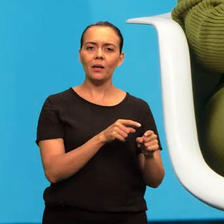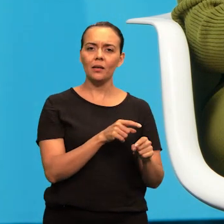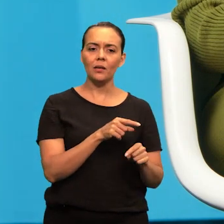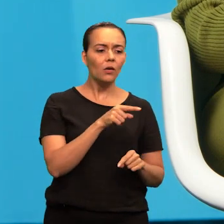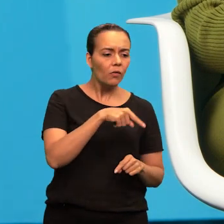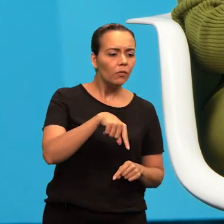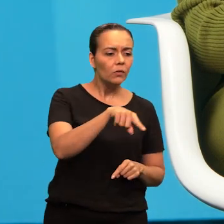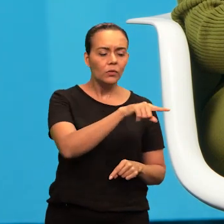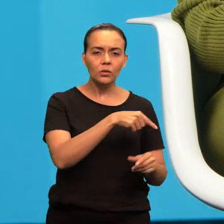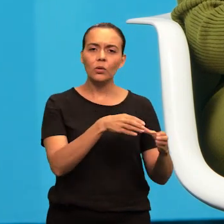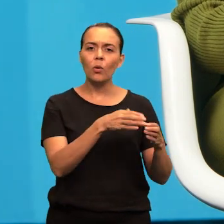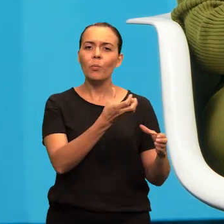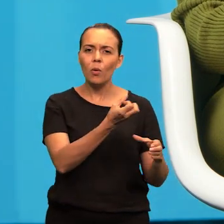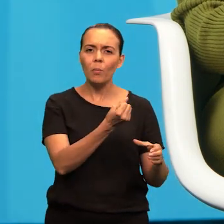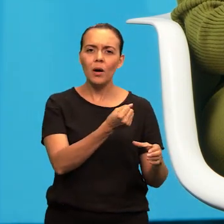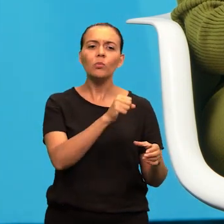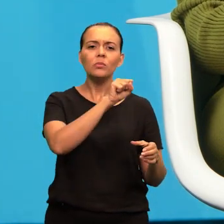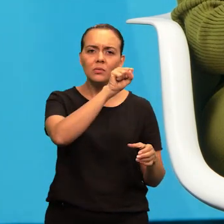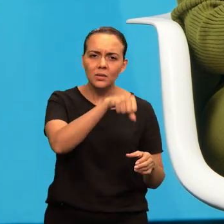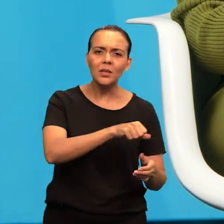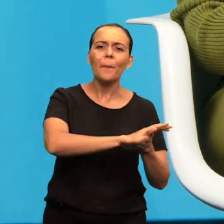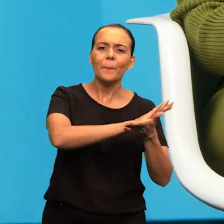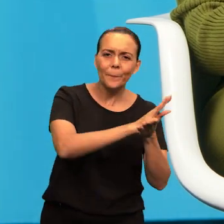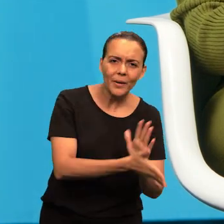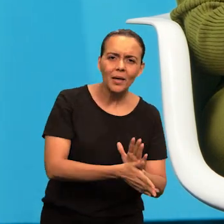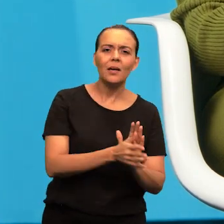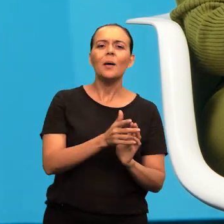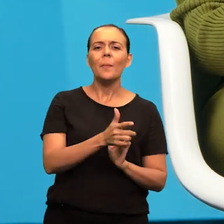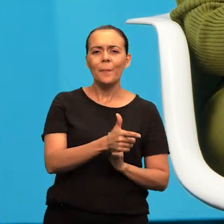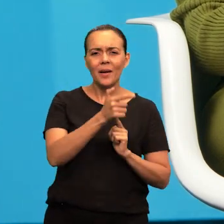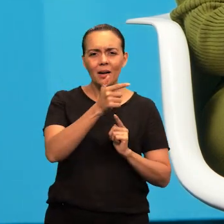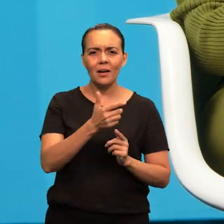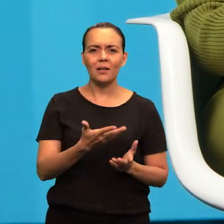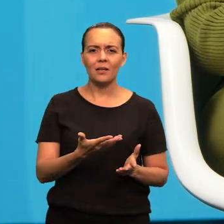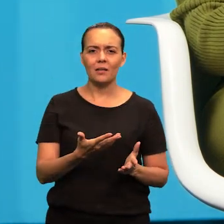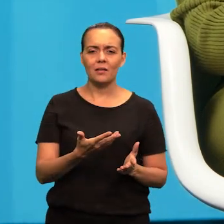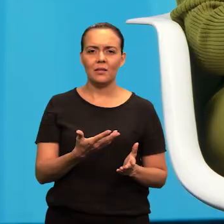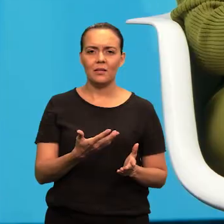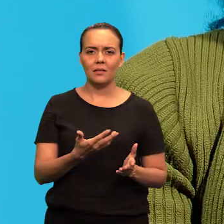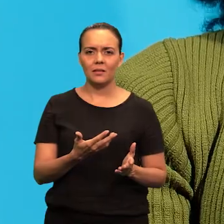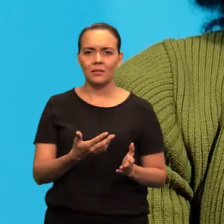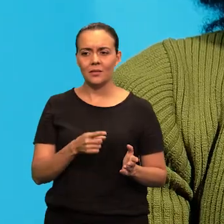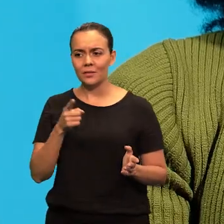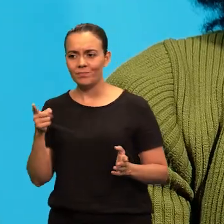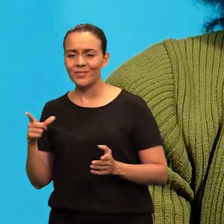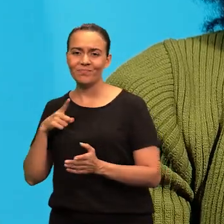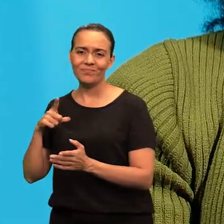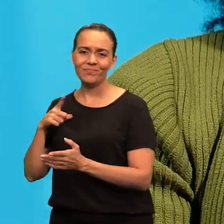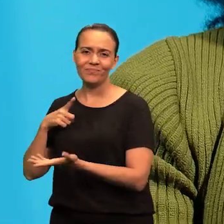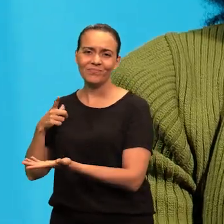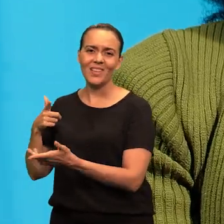com violência, com morte, com roubo, com assalto. Não é fácil mexer nisso.